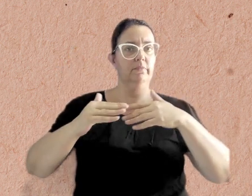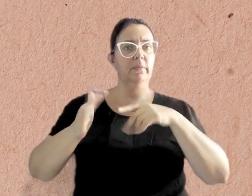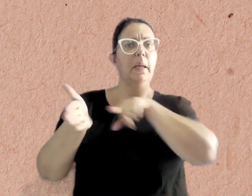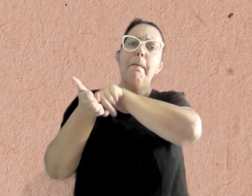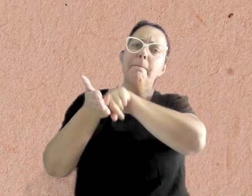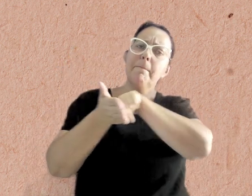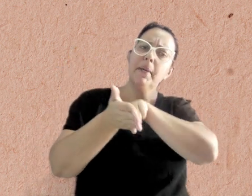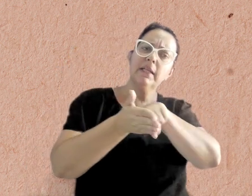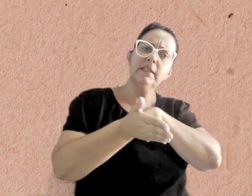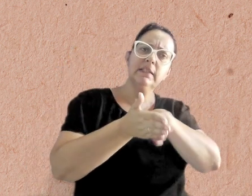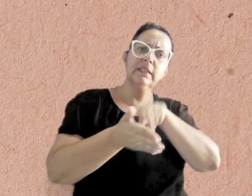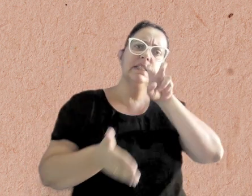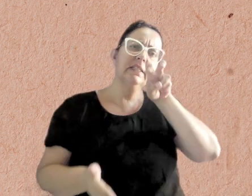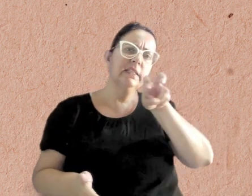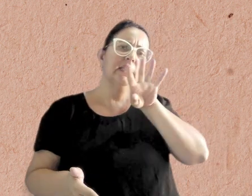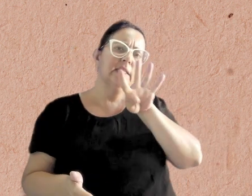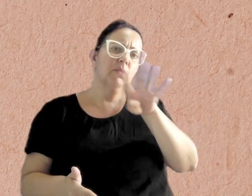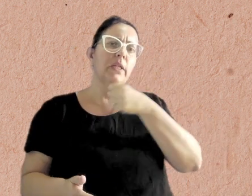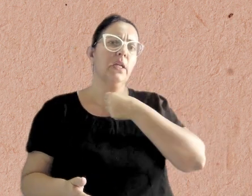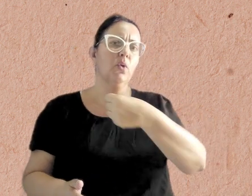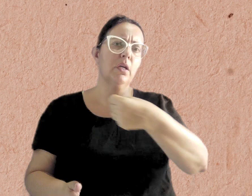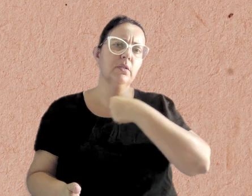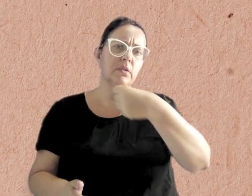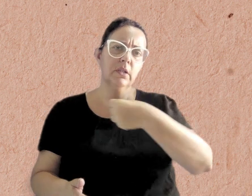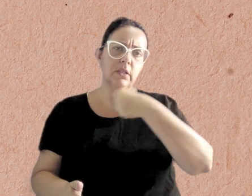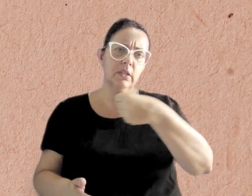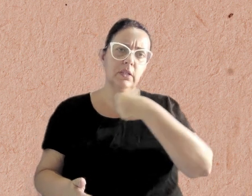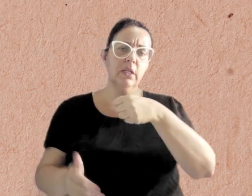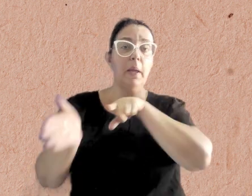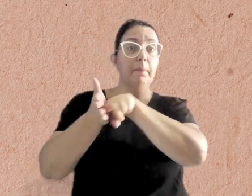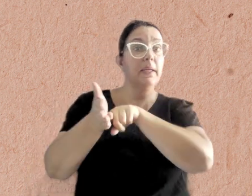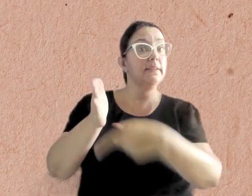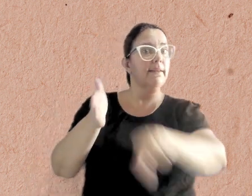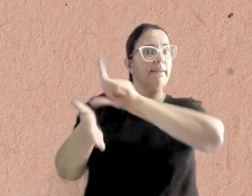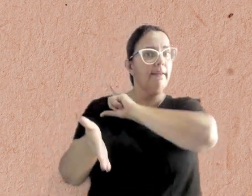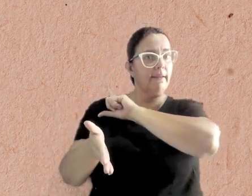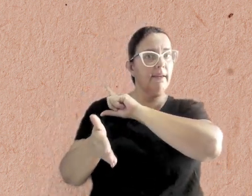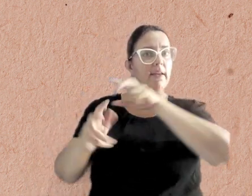consulta a 54 entrevistas realizadas em pesquisa anterior;